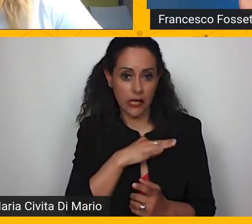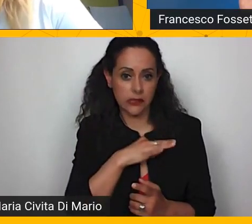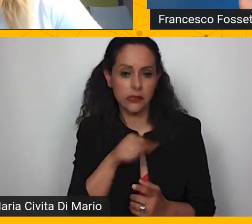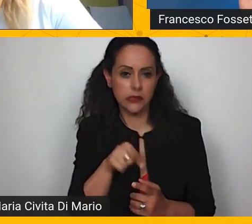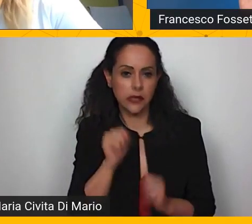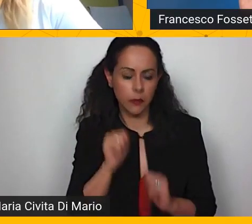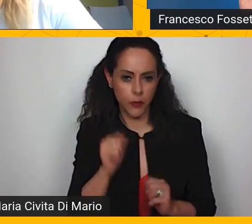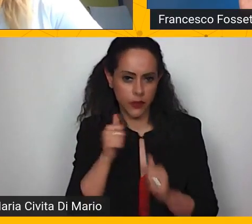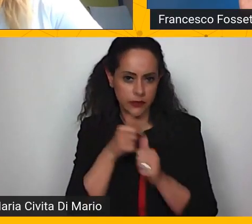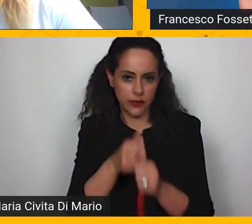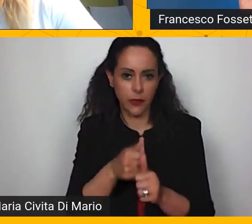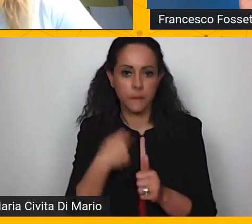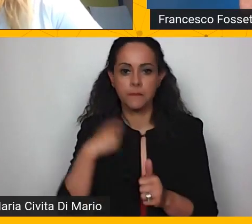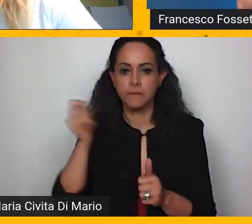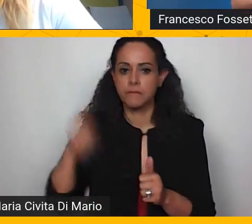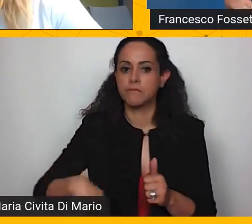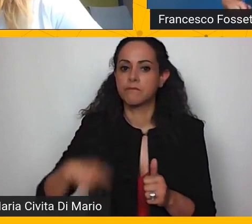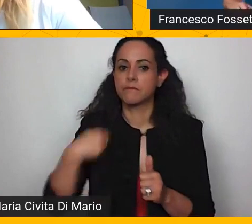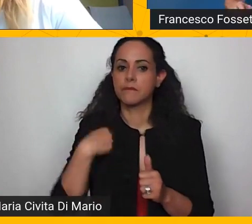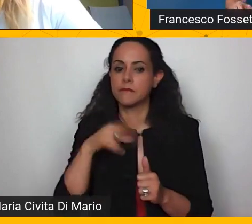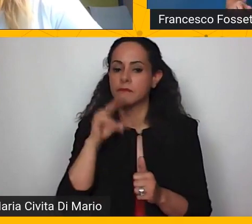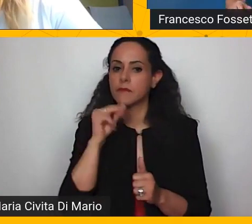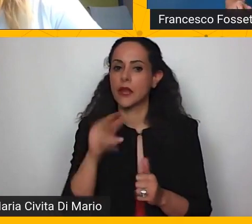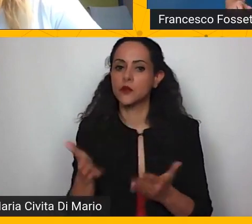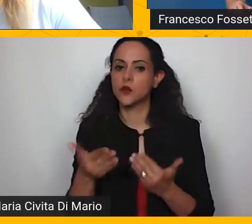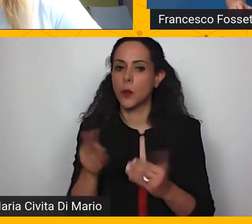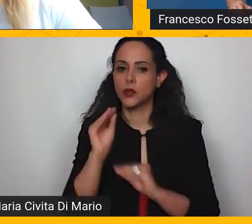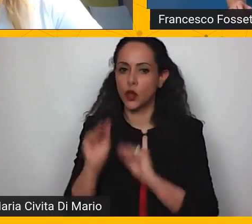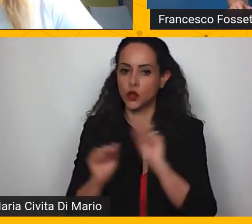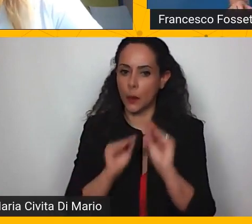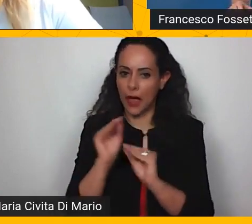all'argomento la può seguire io